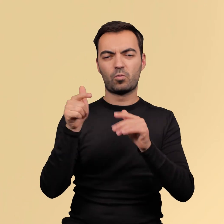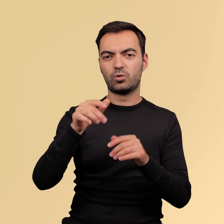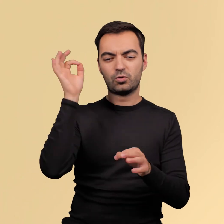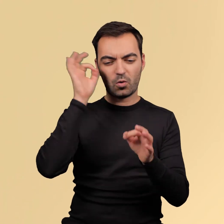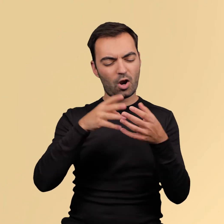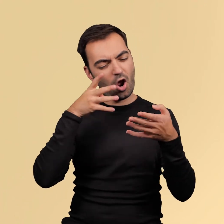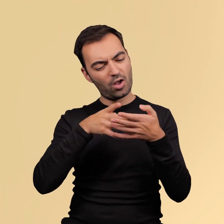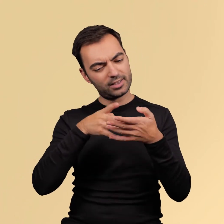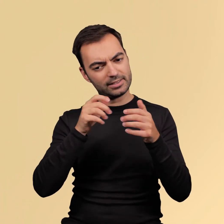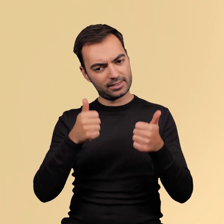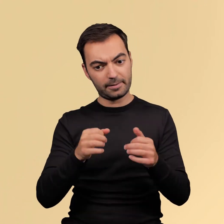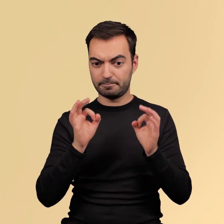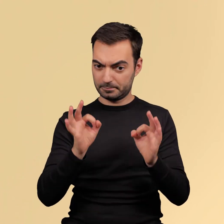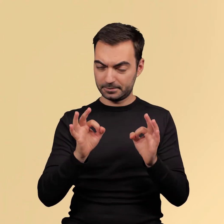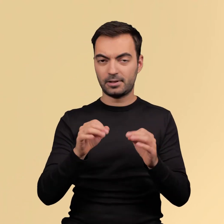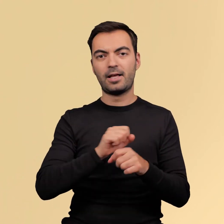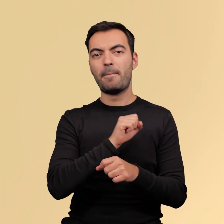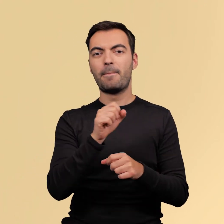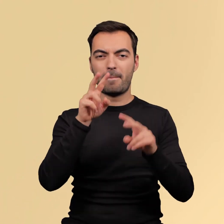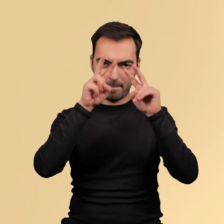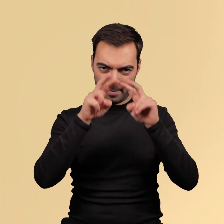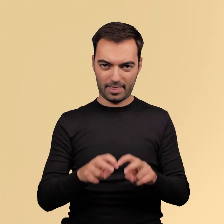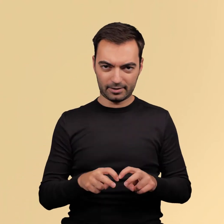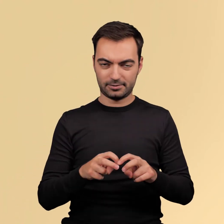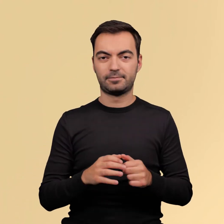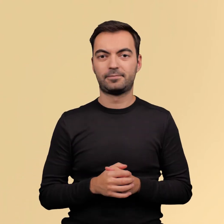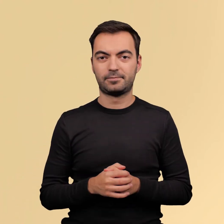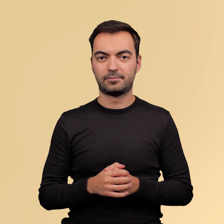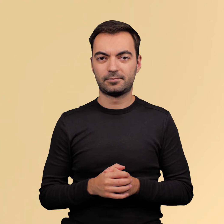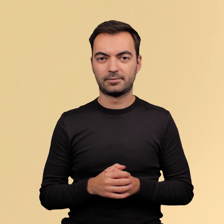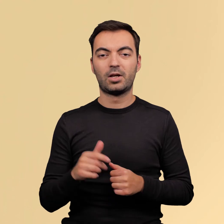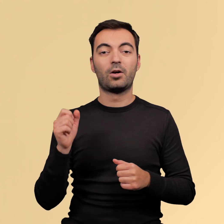muszą dokładnie ocenić jego stan i wykonać odpowiednie badania.